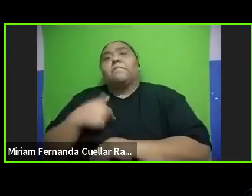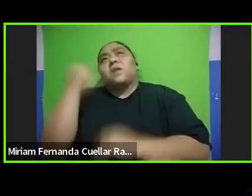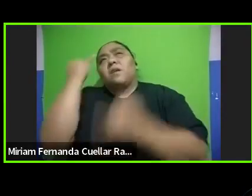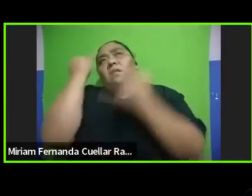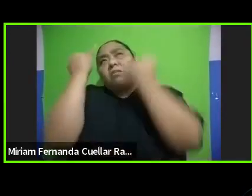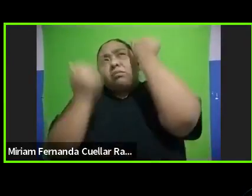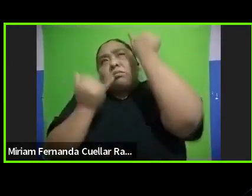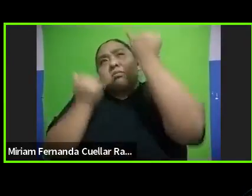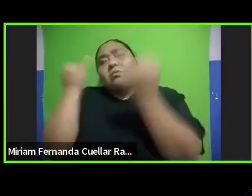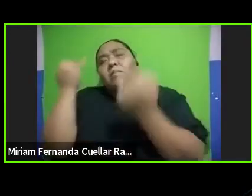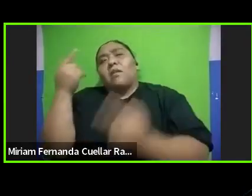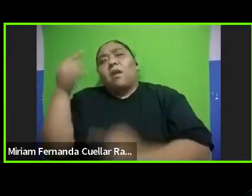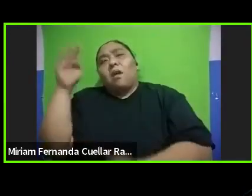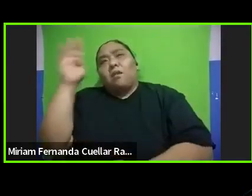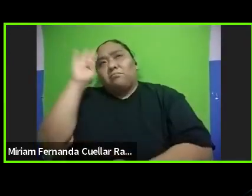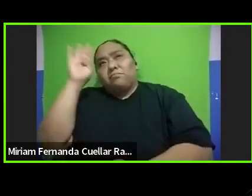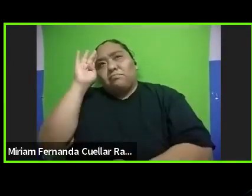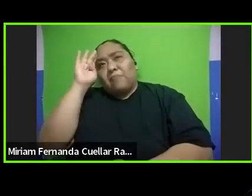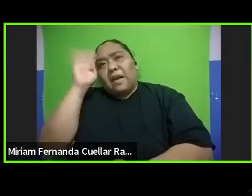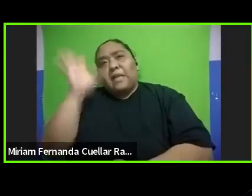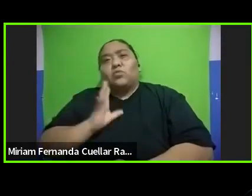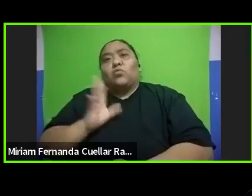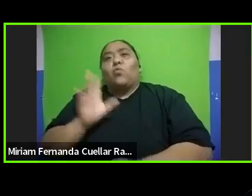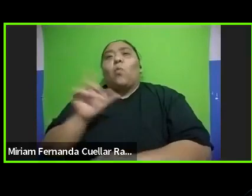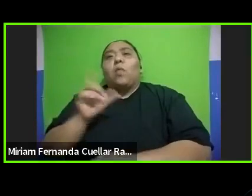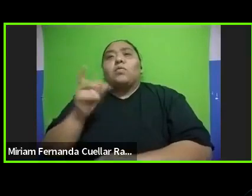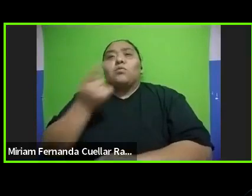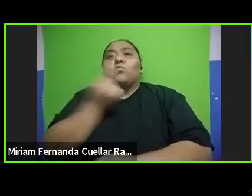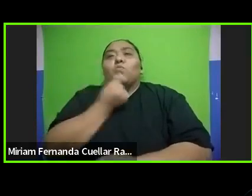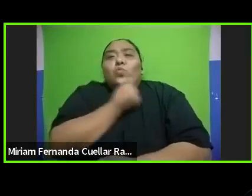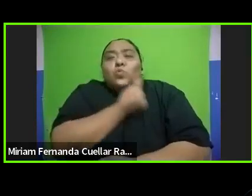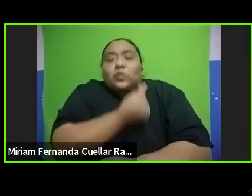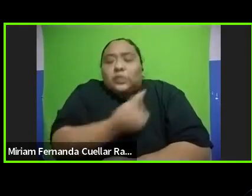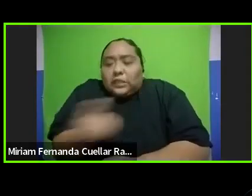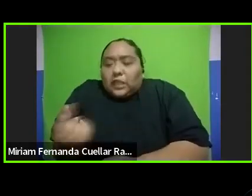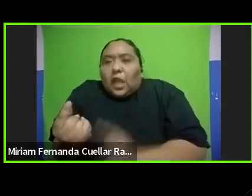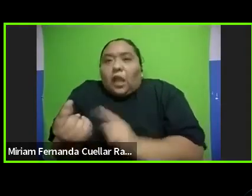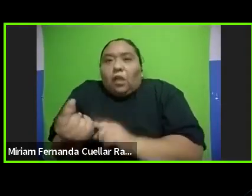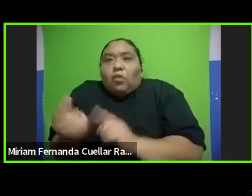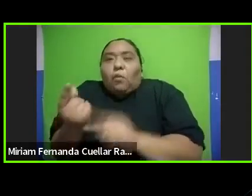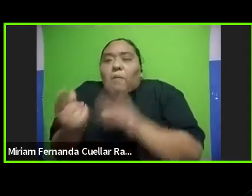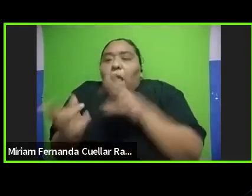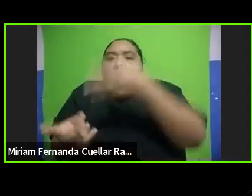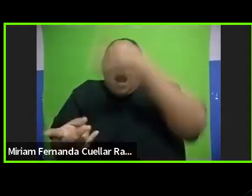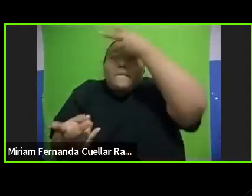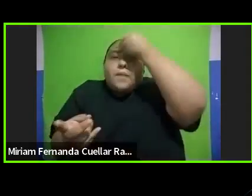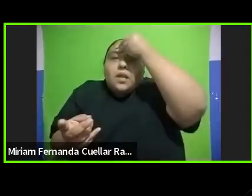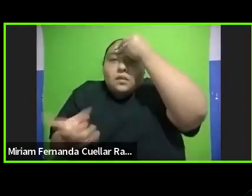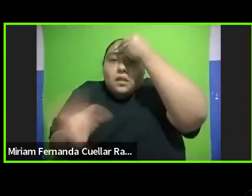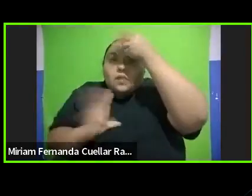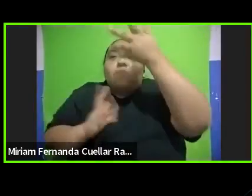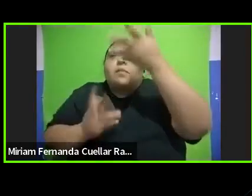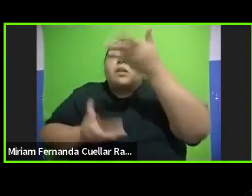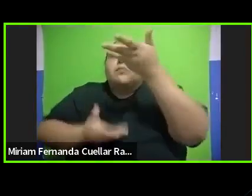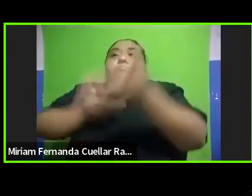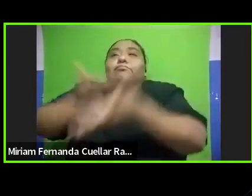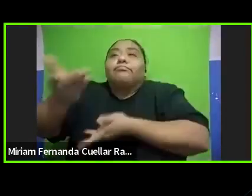Y mi idea es que Y mi idea es que precisamente , desde luego desde los niños desde los niños pequeños vayan aprendiendo